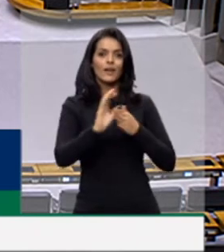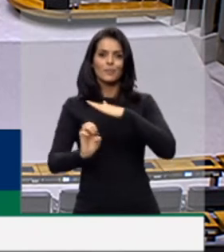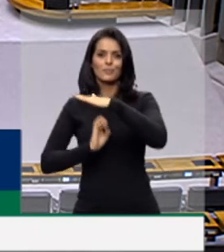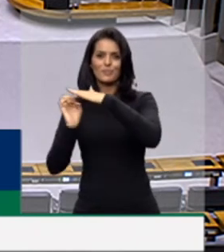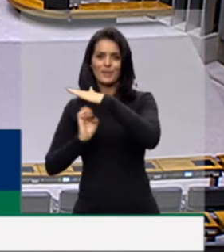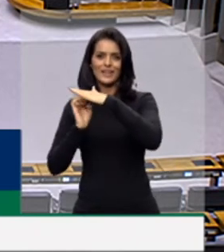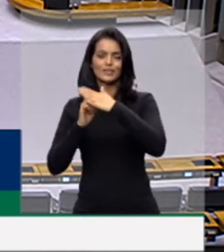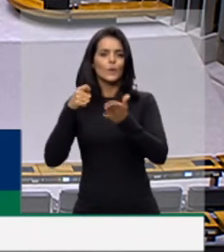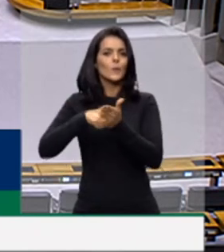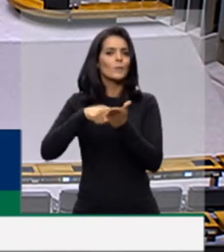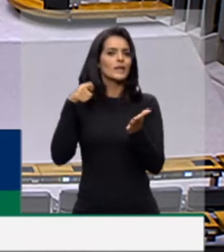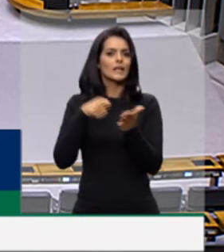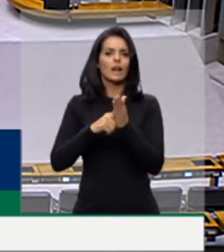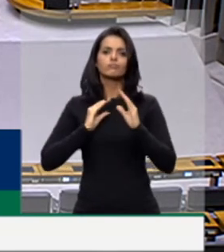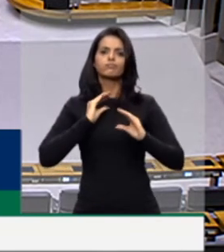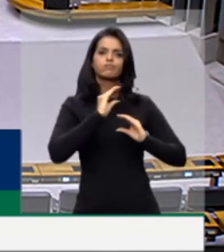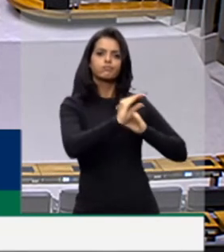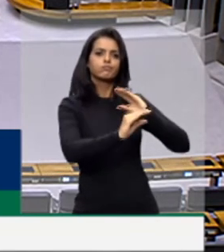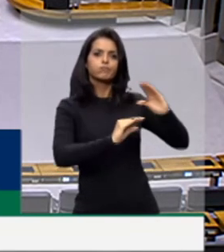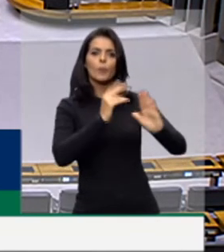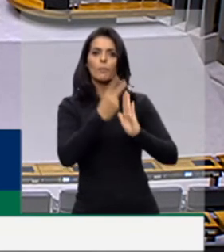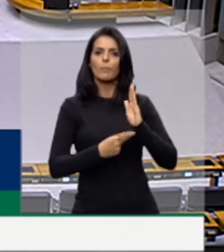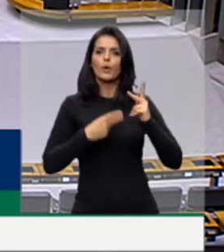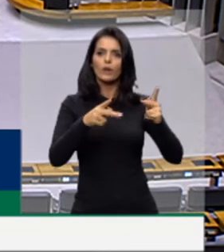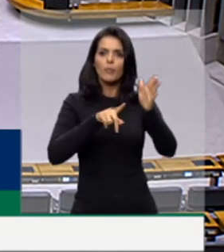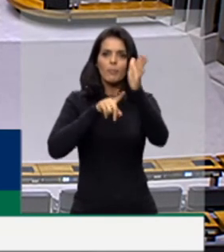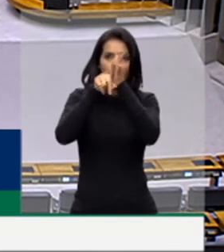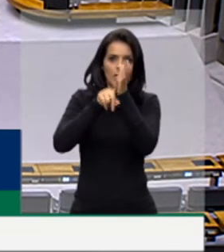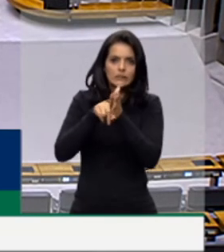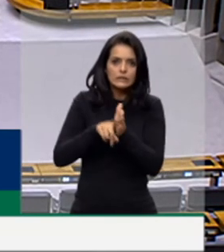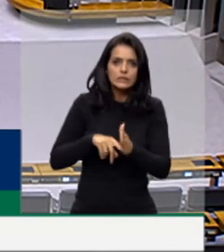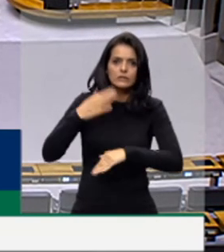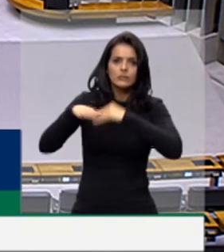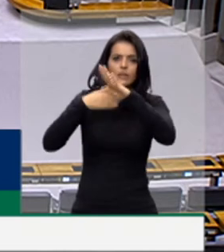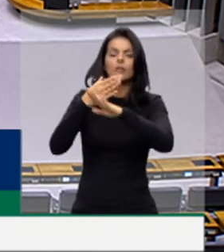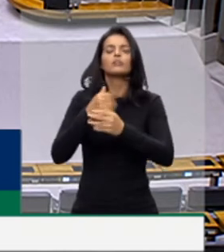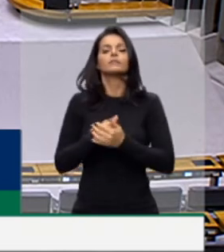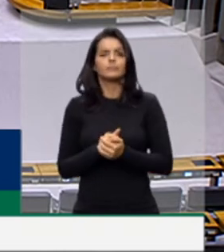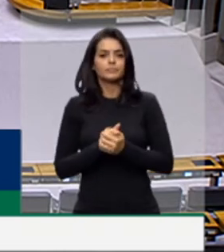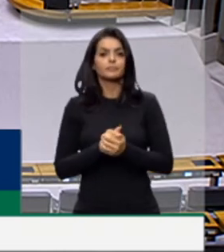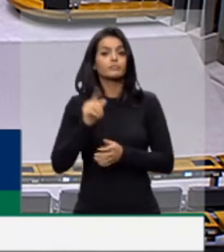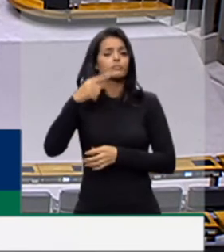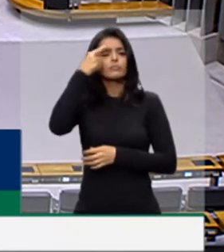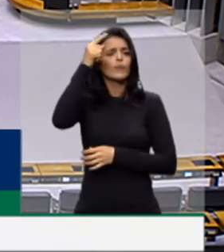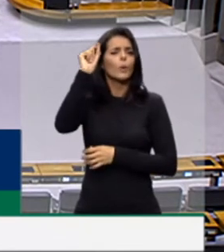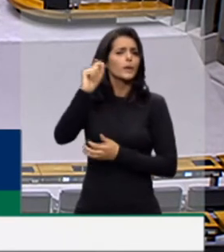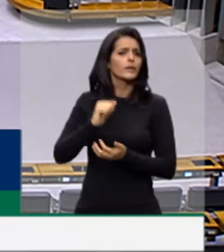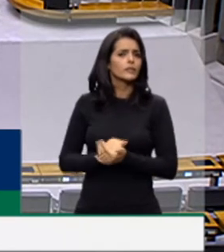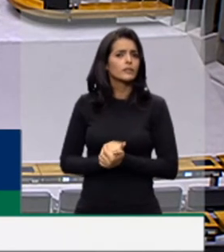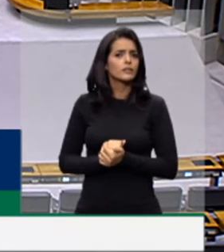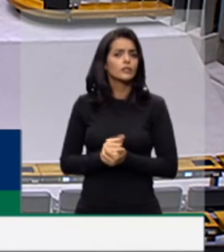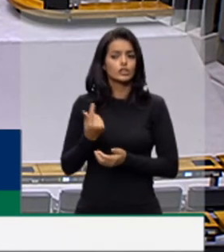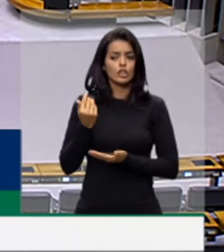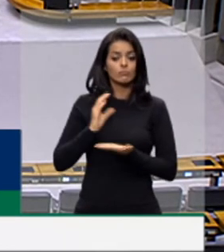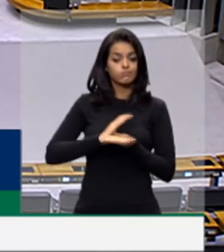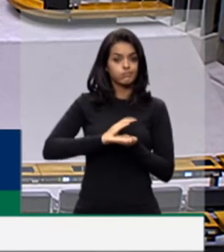MEDIDA PROVISÓRIA, 988 DE 2020, TRANSFERE PARA CONTA DE DESENVOLVIMENTO ENERGÉTICO PARTE DOS RECURSOS QUE A SAIO CONCESSIONÁRIAS DE ENERGIA ELÉTRICA SÃO OBRIGADAS A APLICAR EM PROGRAMAS DE PESQUISA E DESENVOLVIMENTO E